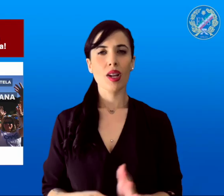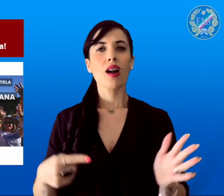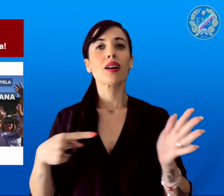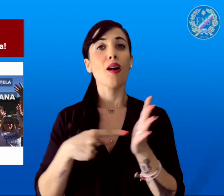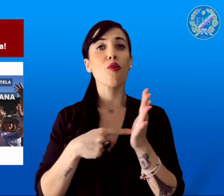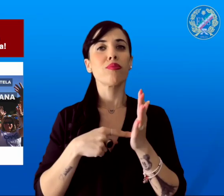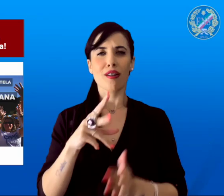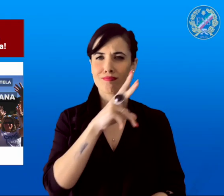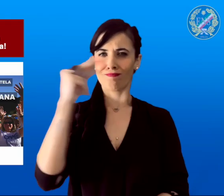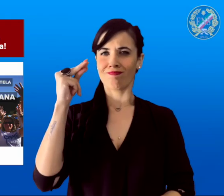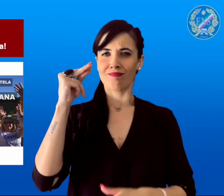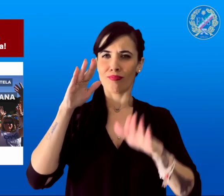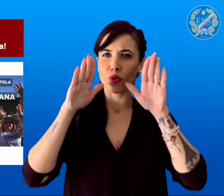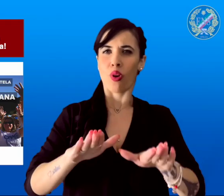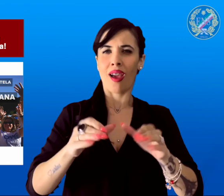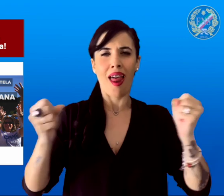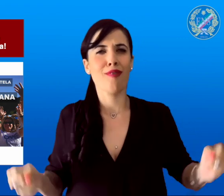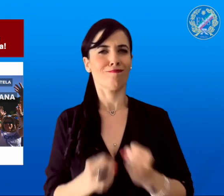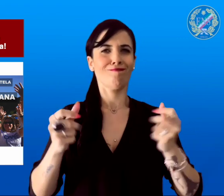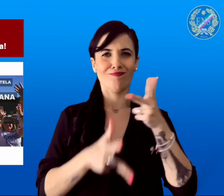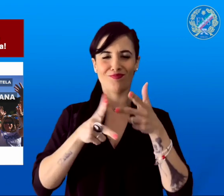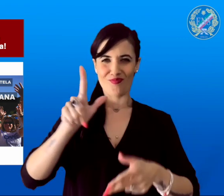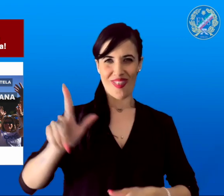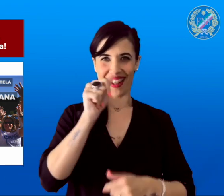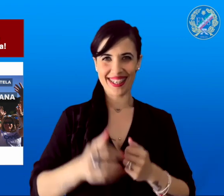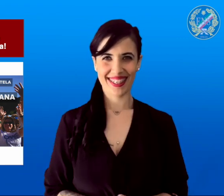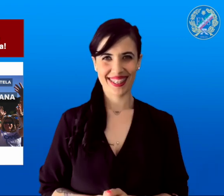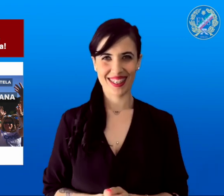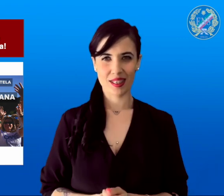La Repubblica riconosce, promuove e tutela la lingua dei segni italiana (LIS)